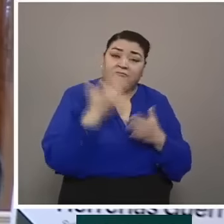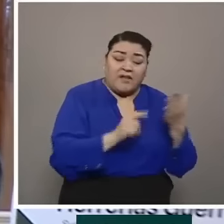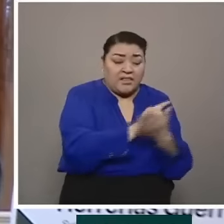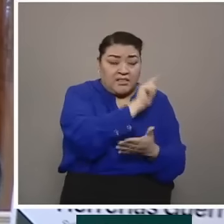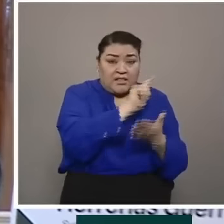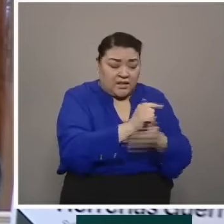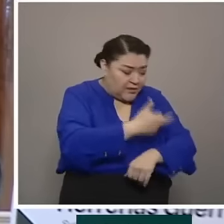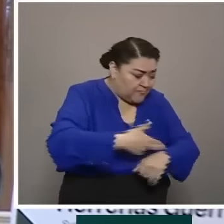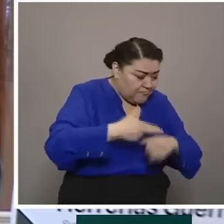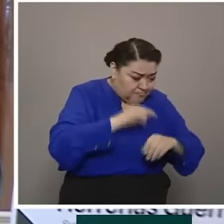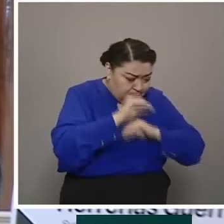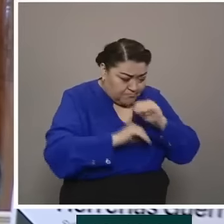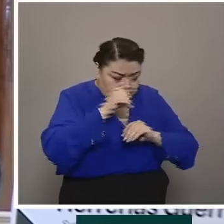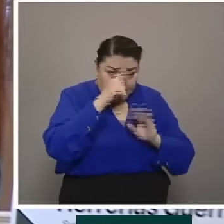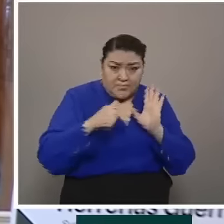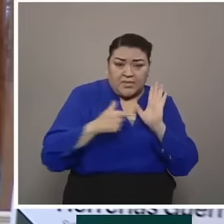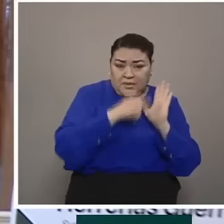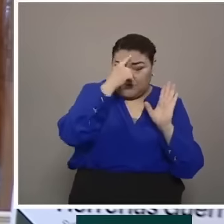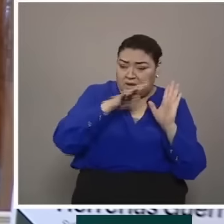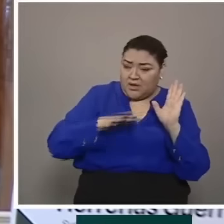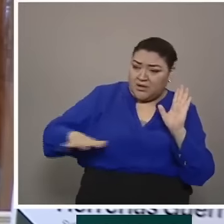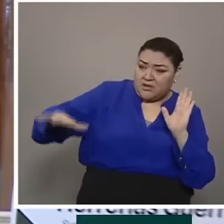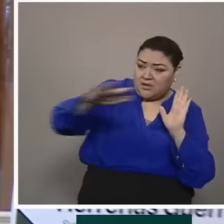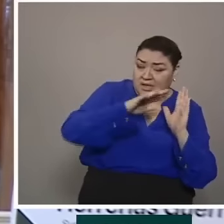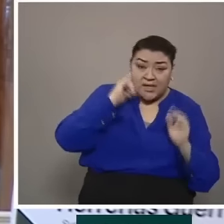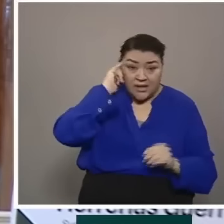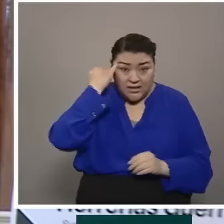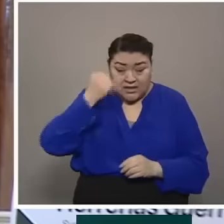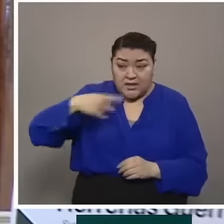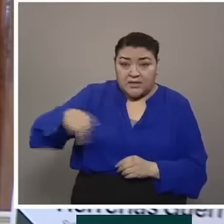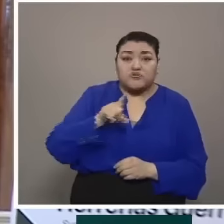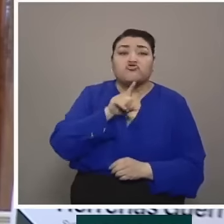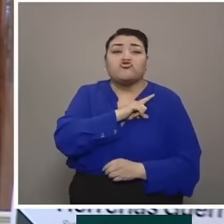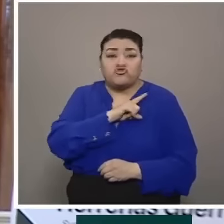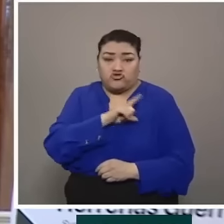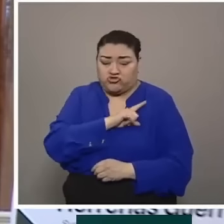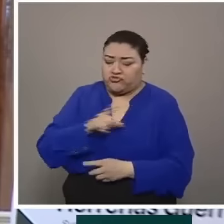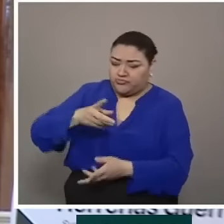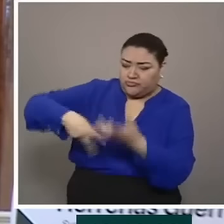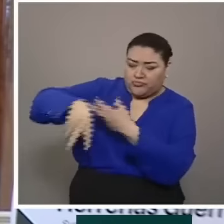que permita a los pueblos indígenas acceder en su forma efectiva a su derecho, a esto,